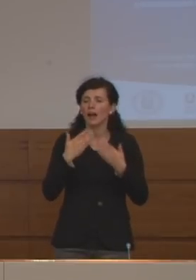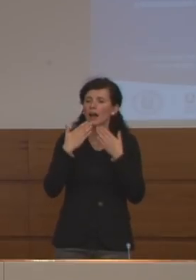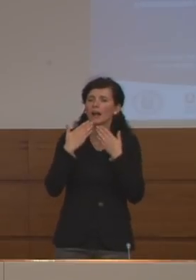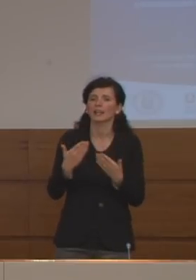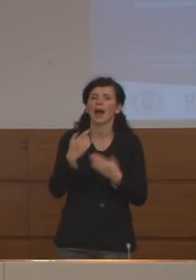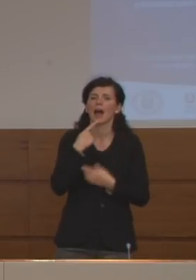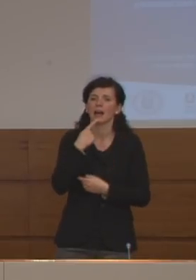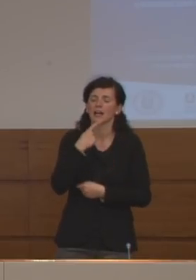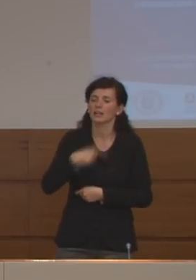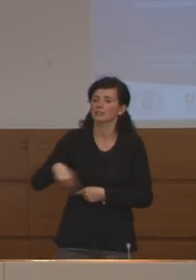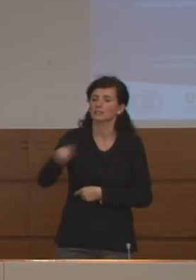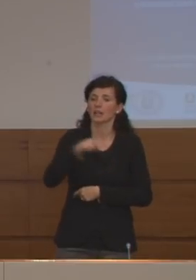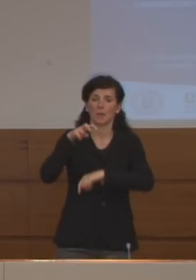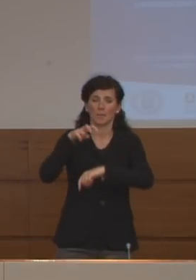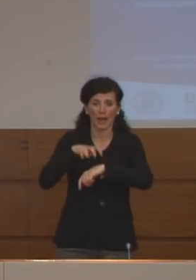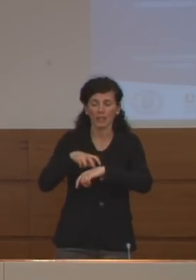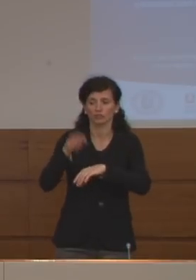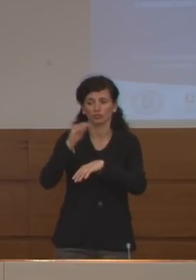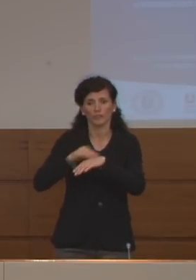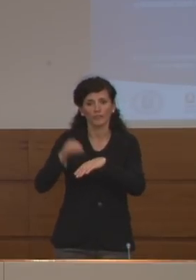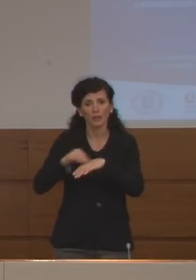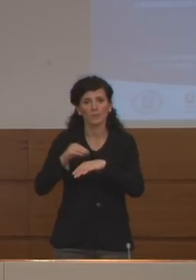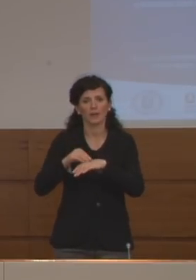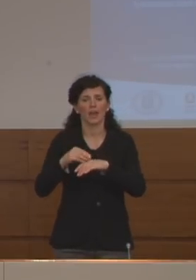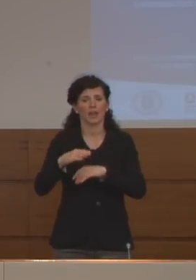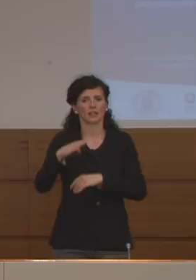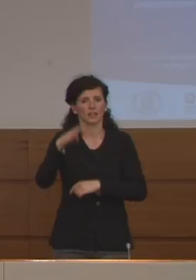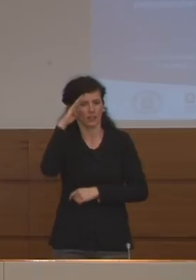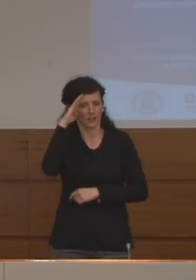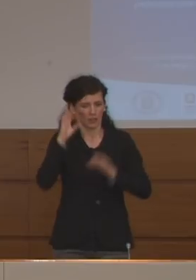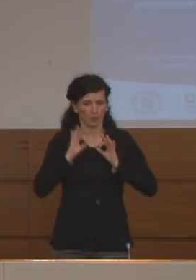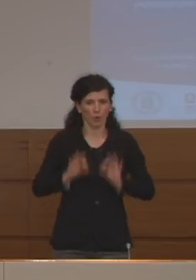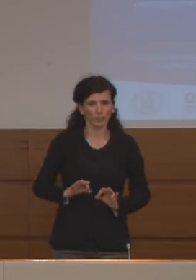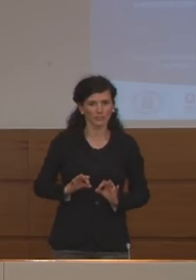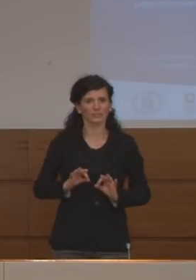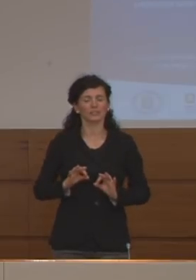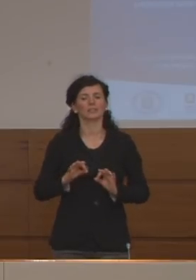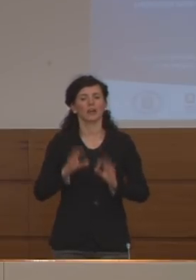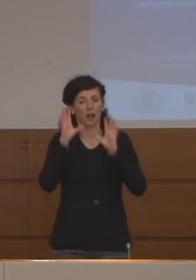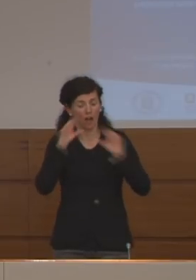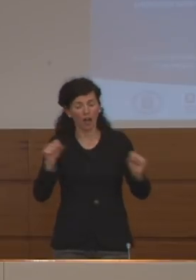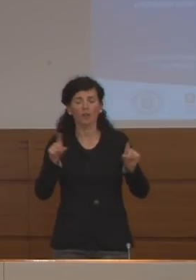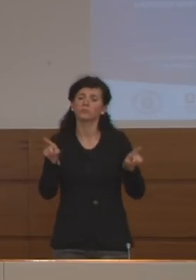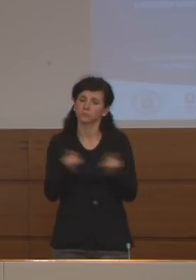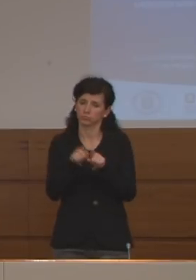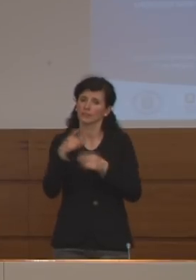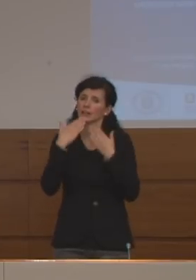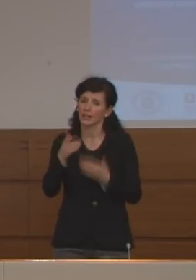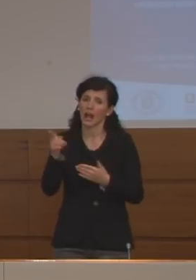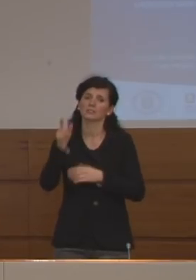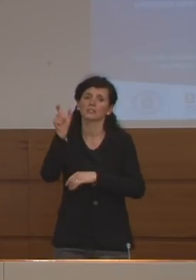dell'Ordine, alle Polizie Locali lo deve anche agli operatori socio sanitari. Grazie.